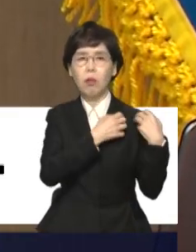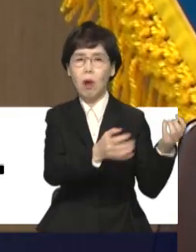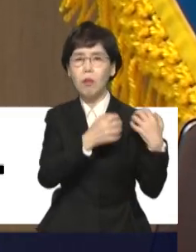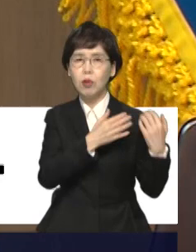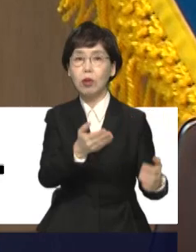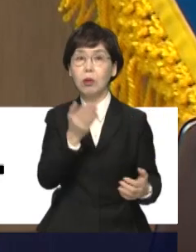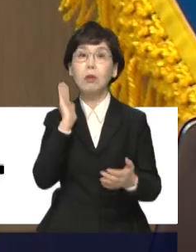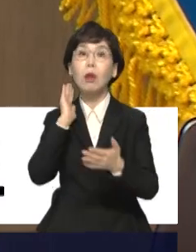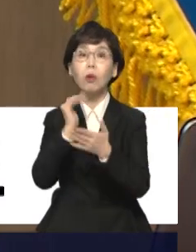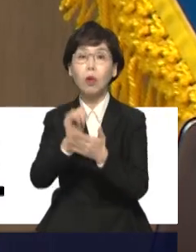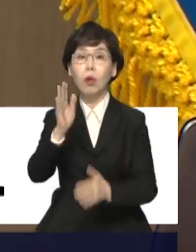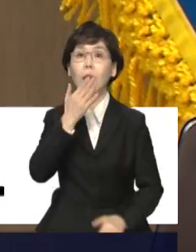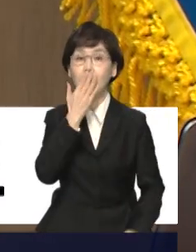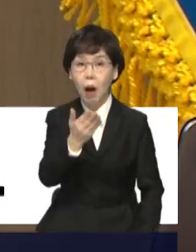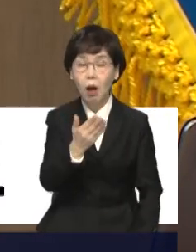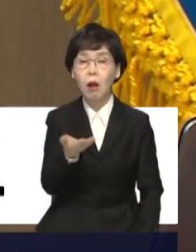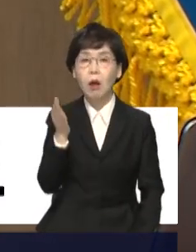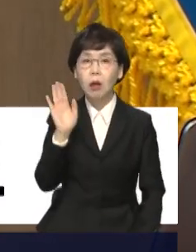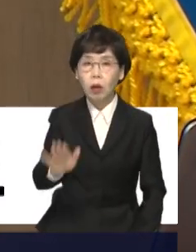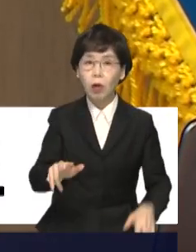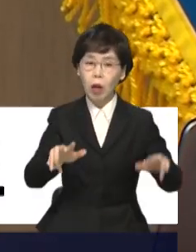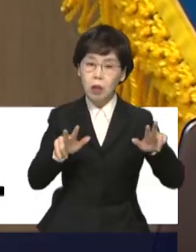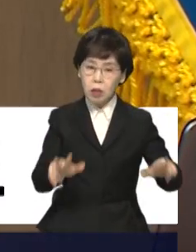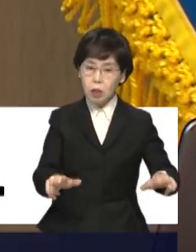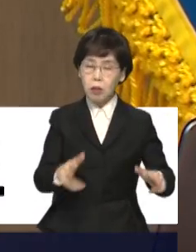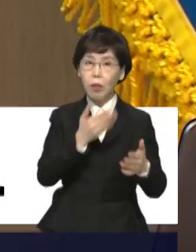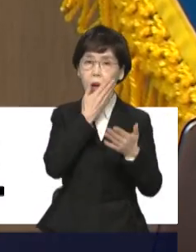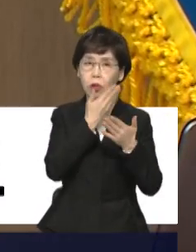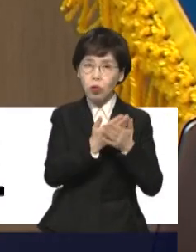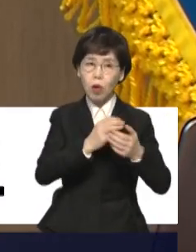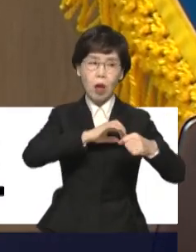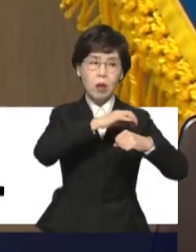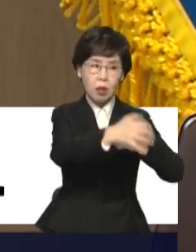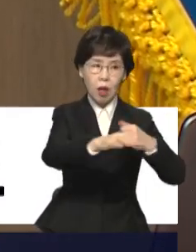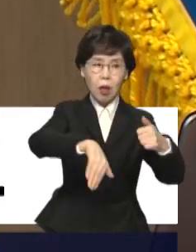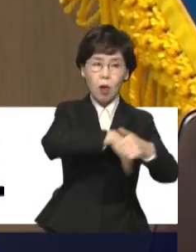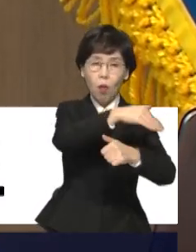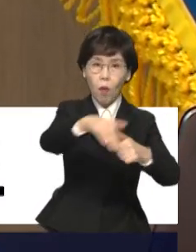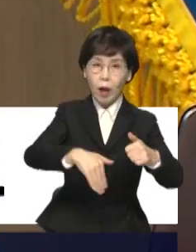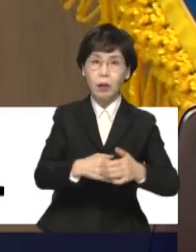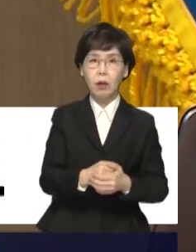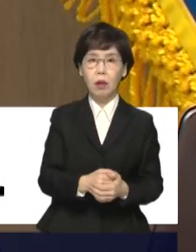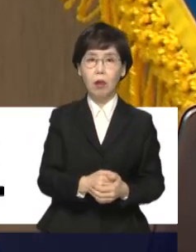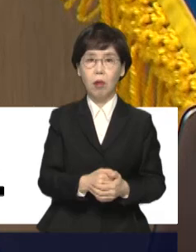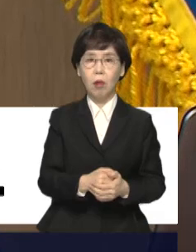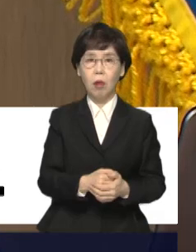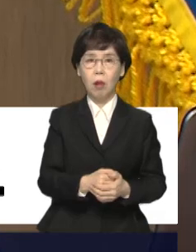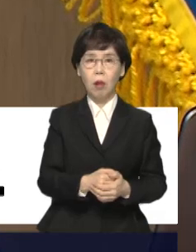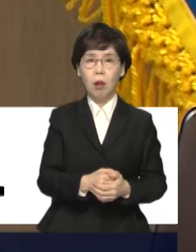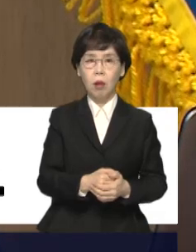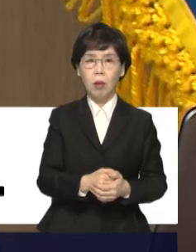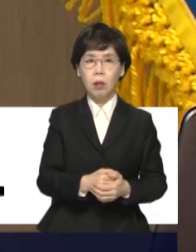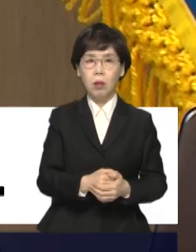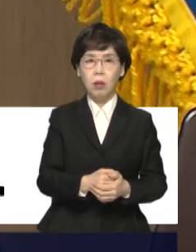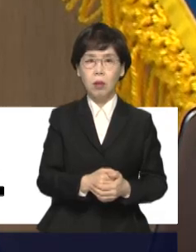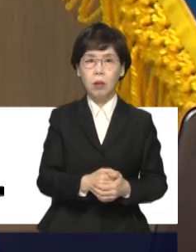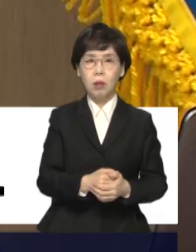방치하는 대통령이 될 수도 있었습니다. 하지만 작금의 엄중한 국제정세를 뒤로 하고 저마저 적대적 민족주의와 반일